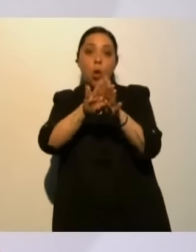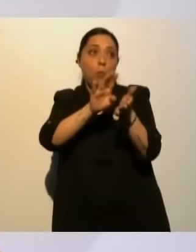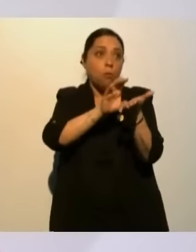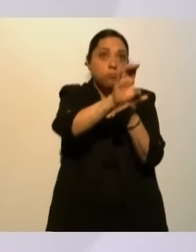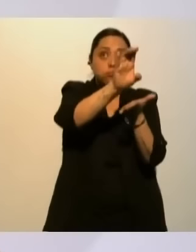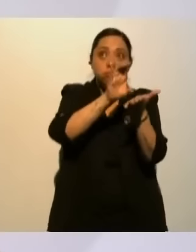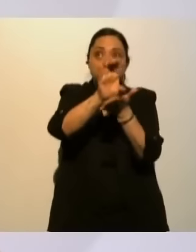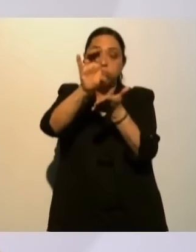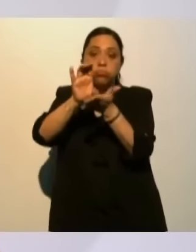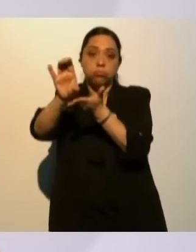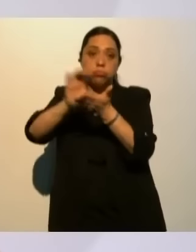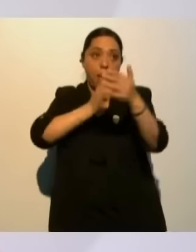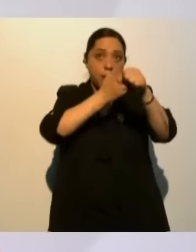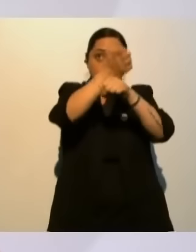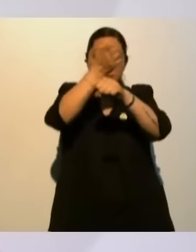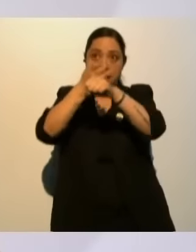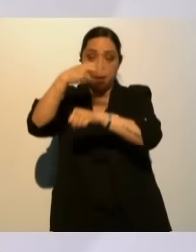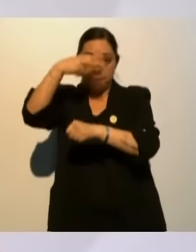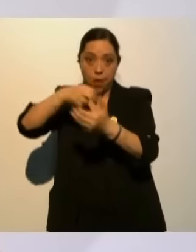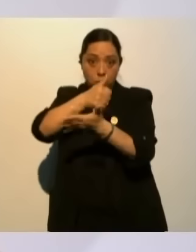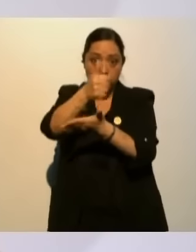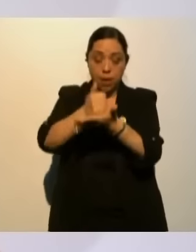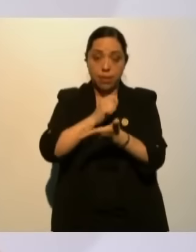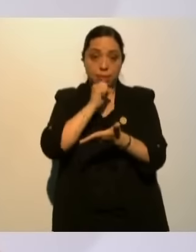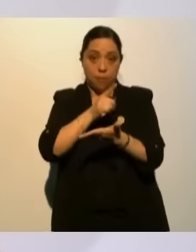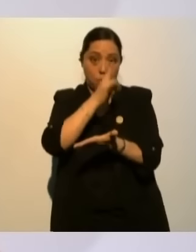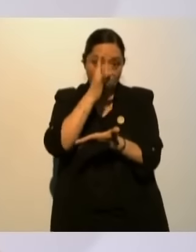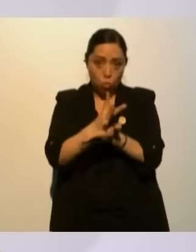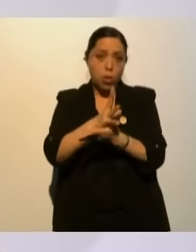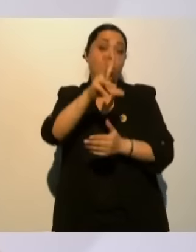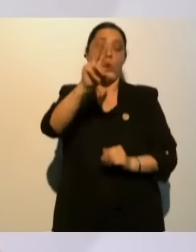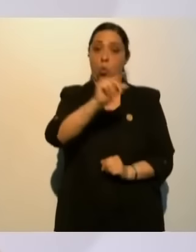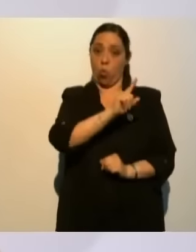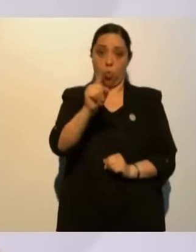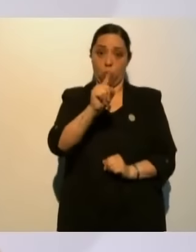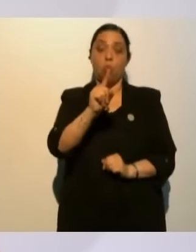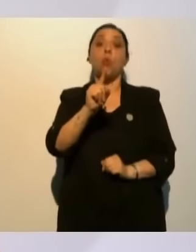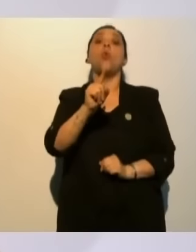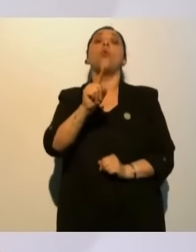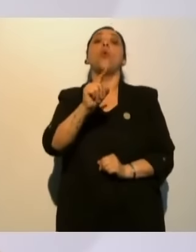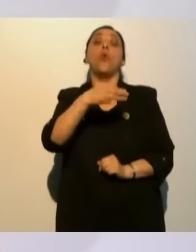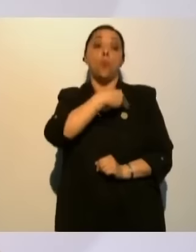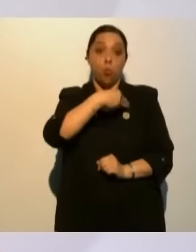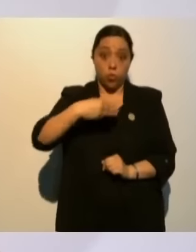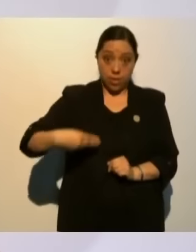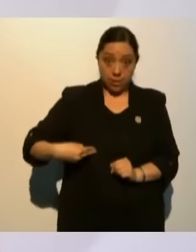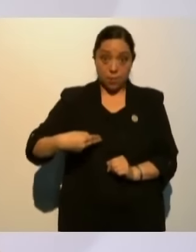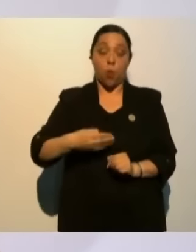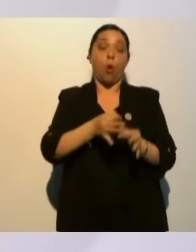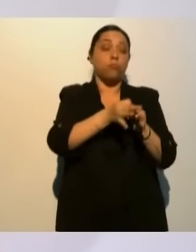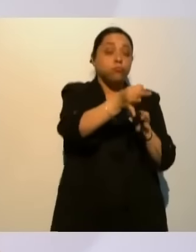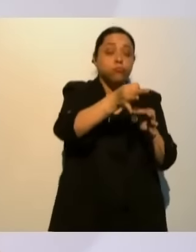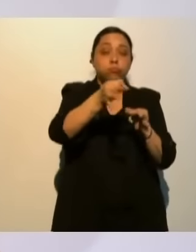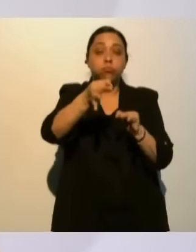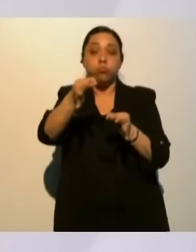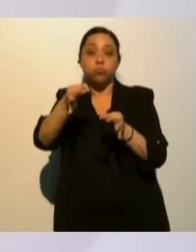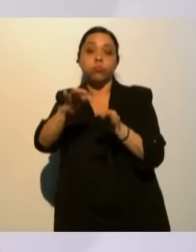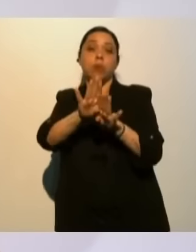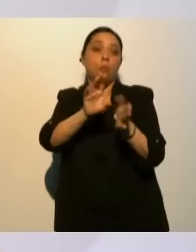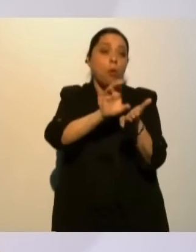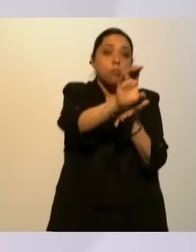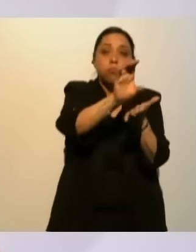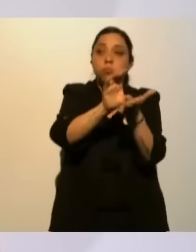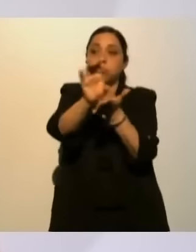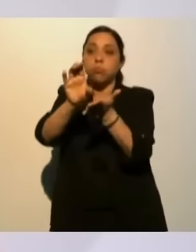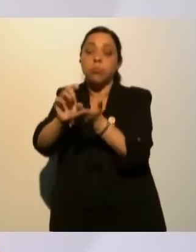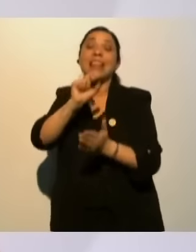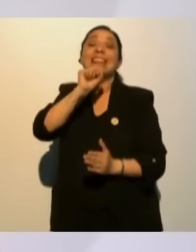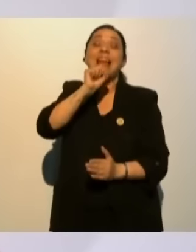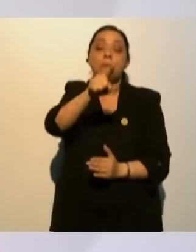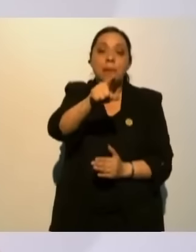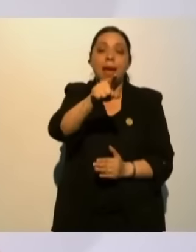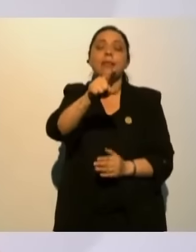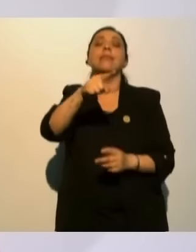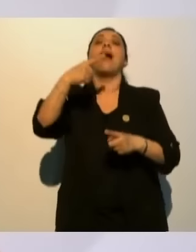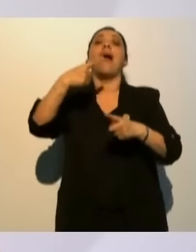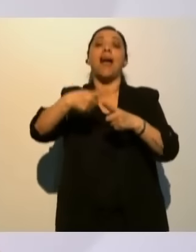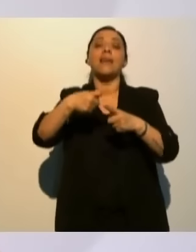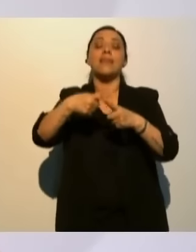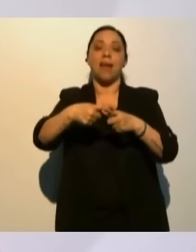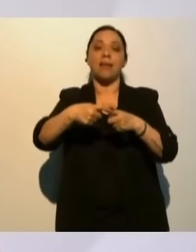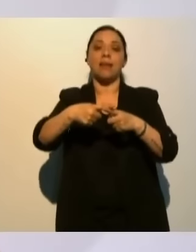México no solamente va a los municipios sino que también se destina directamente y por el